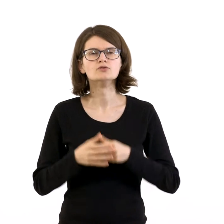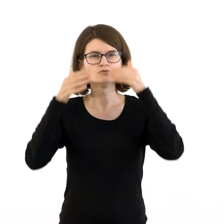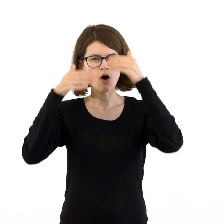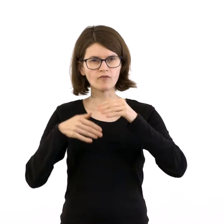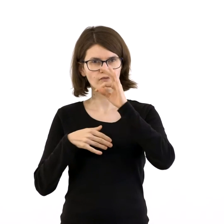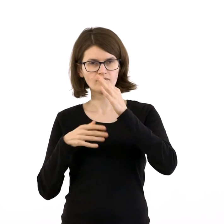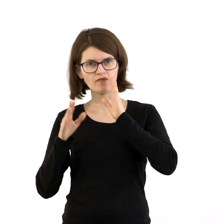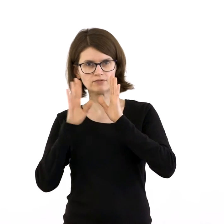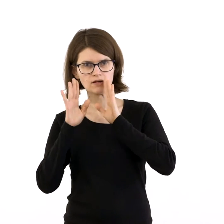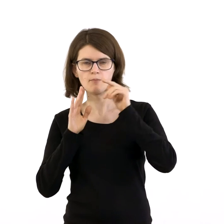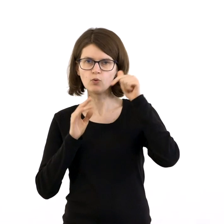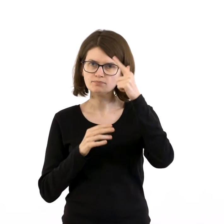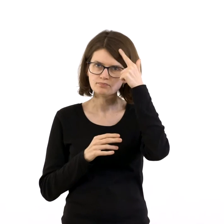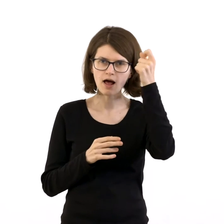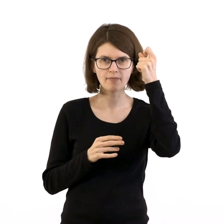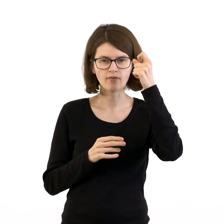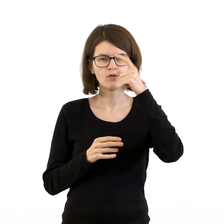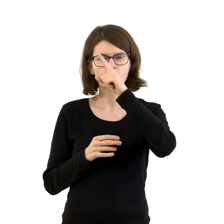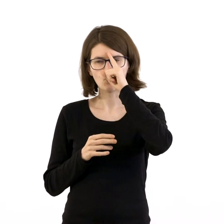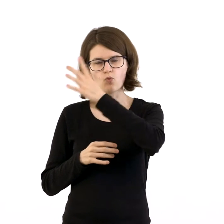Prowadząc fanpage/stronę na Facebooku należy pamiętać o tym,